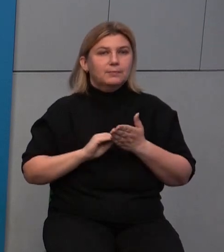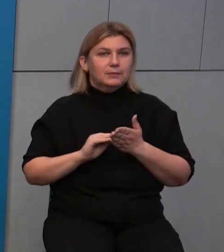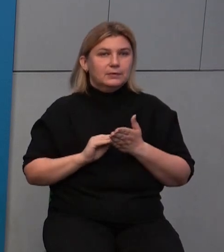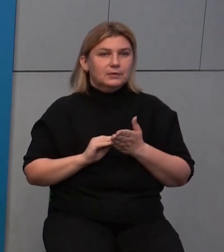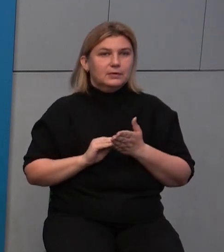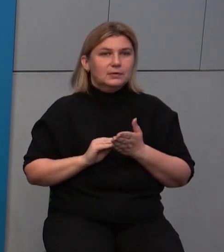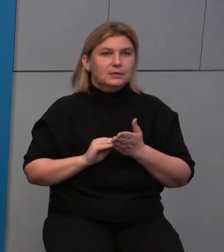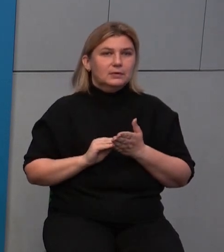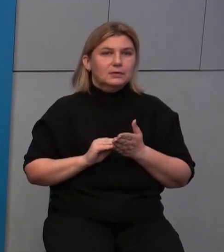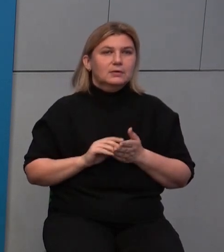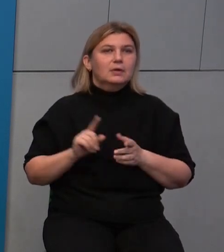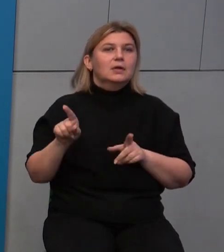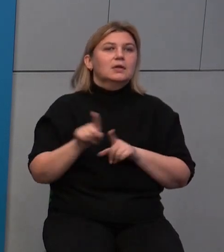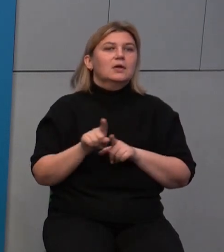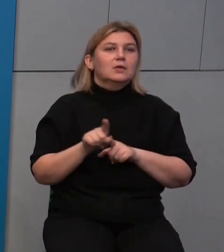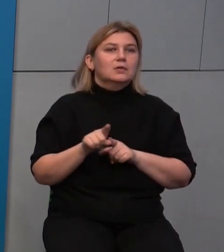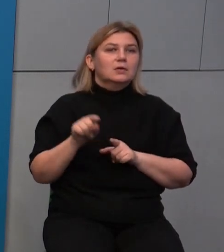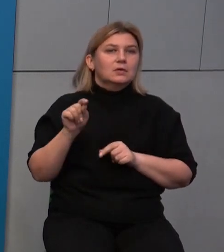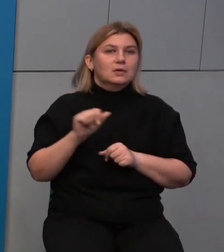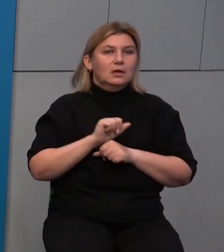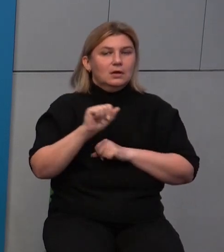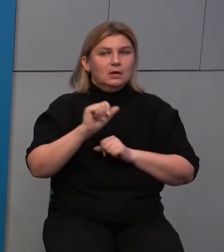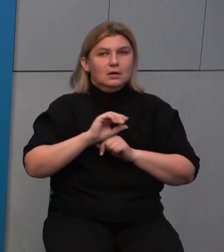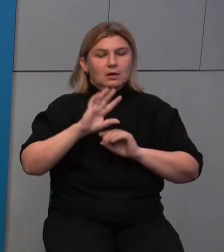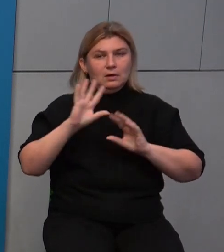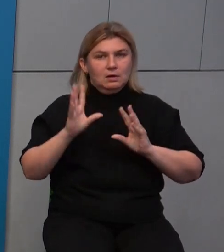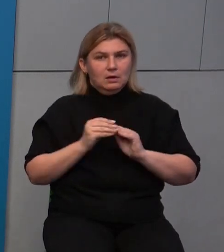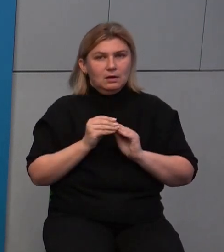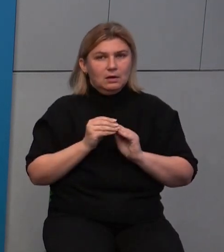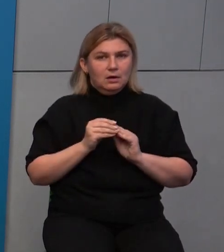chociaż to są też jakieś takie, bo to wszystko jest taką parabolą